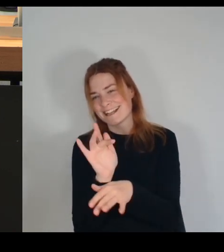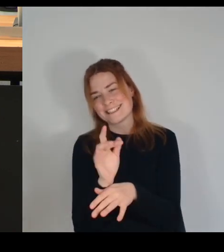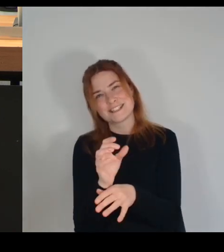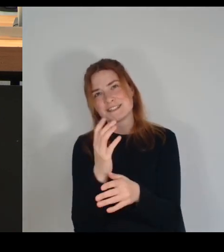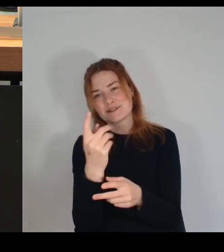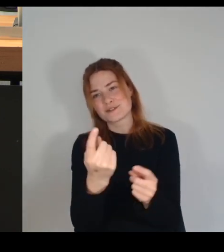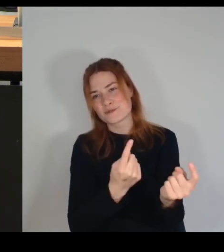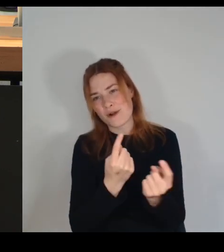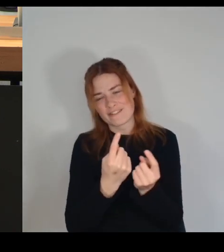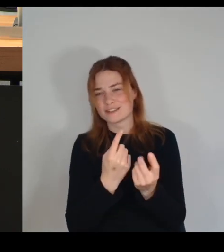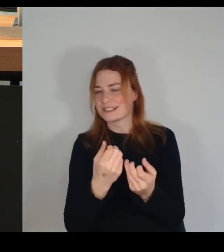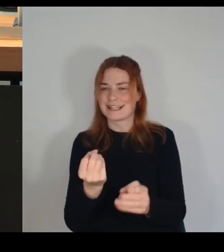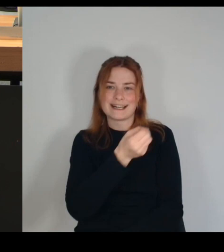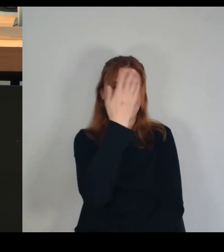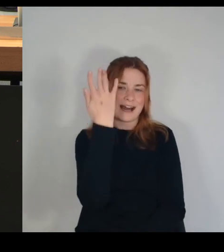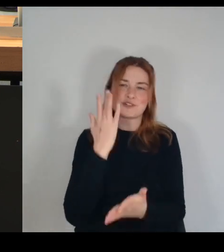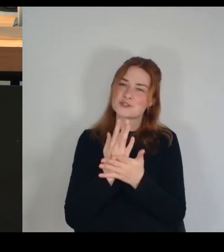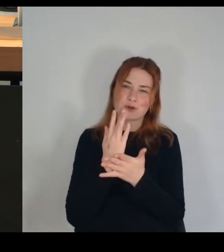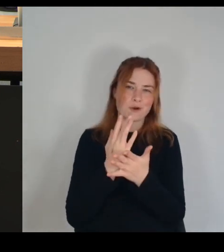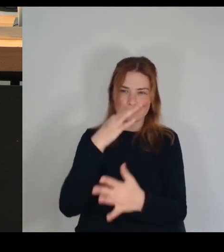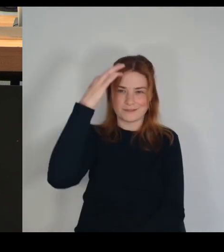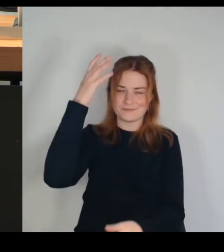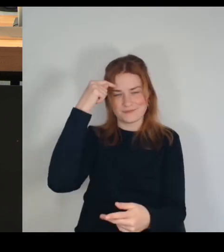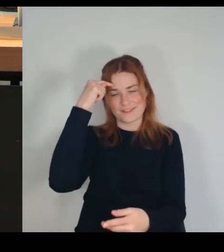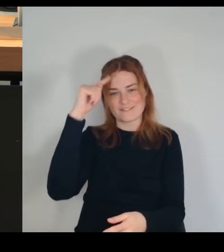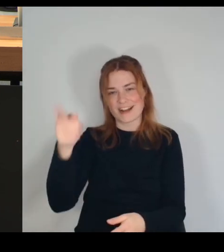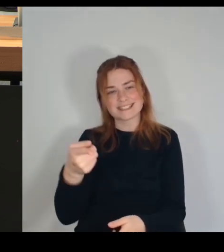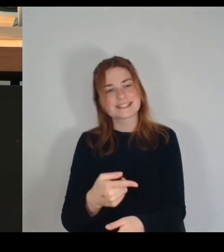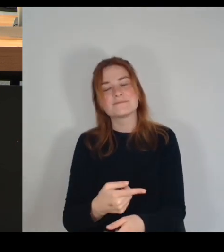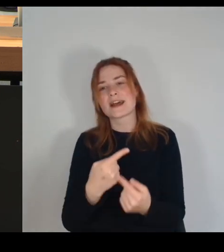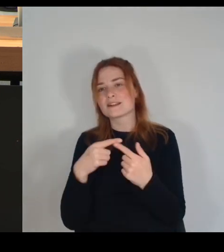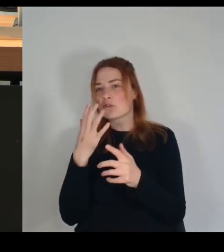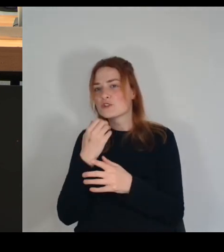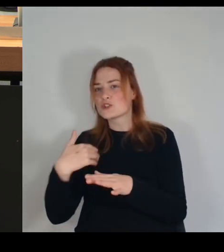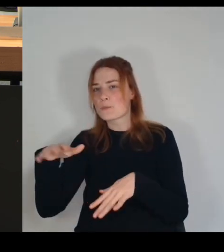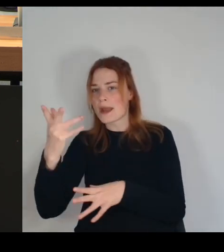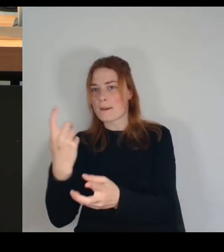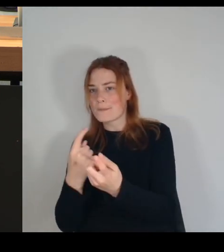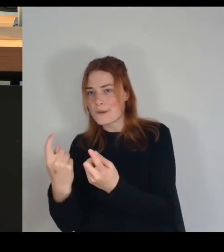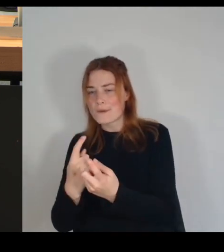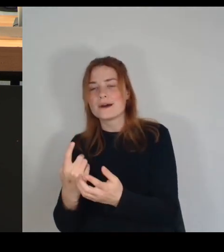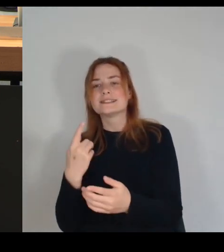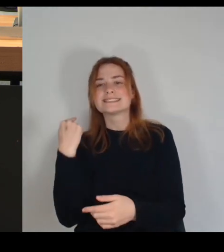Jetzt sagen sie Wir wollen das Sonderbaurecht aber nicht anwenden, weil wir wollen sie nicht unterbringen.